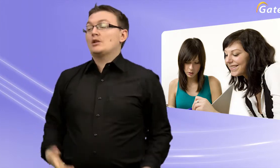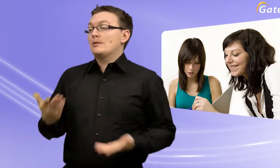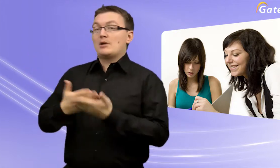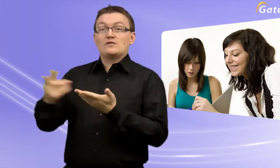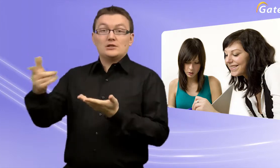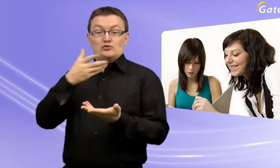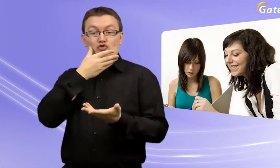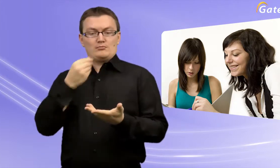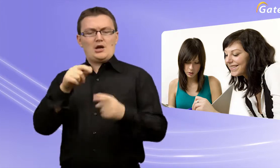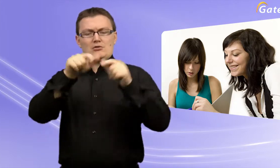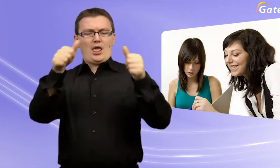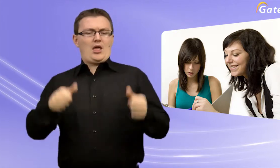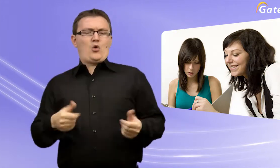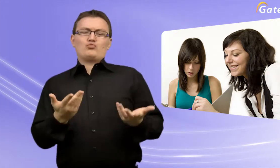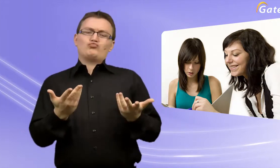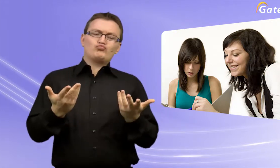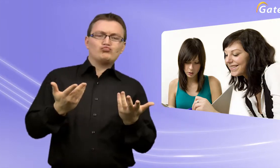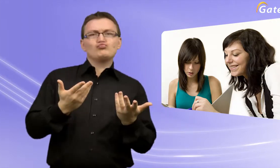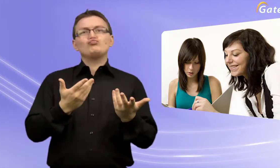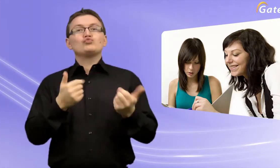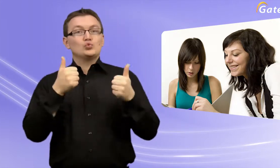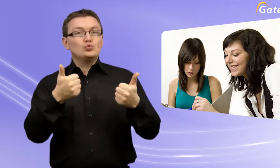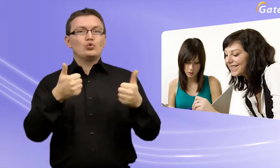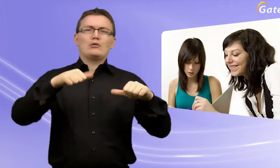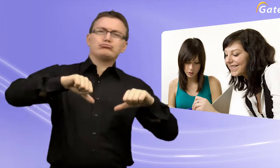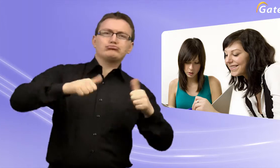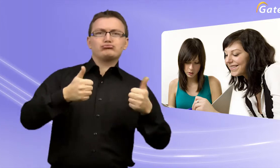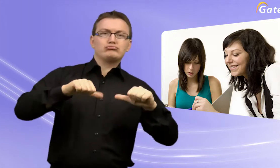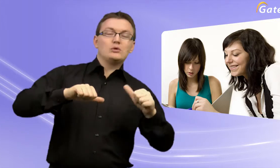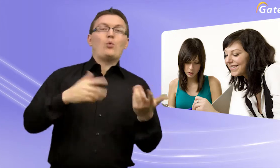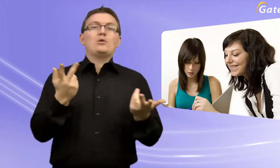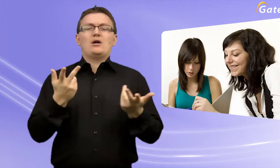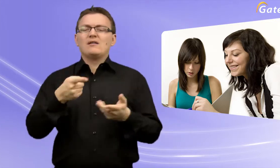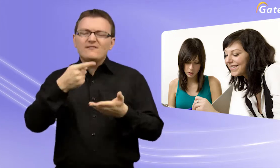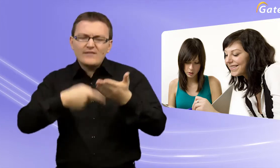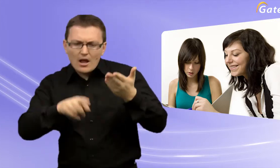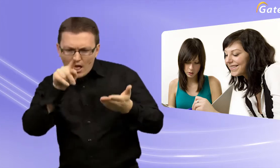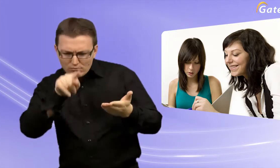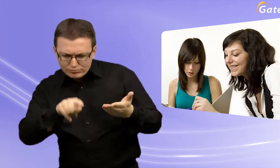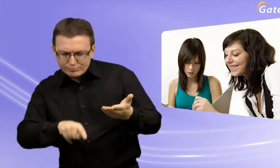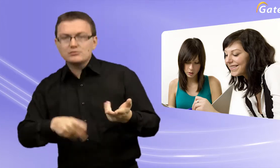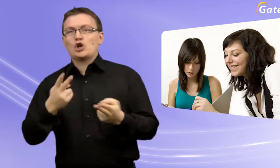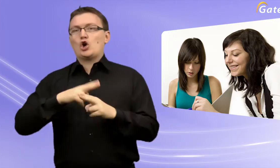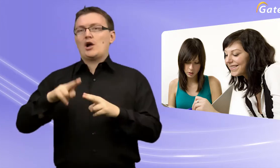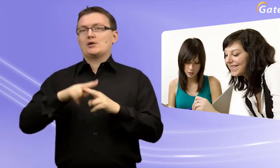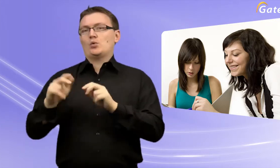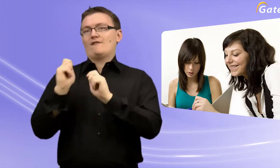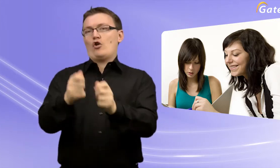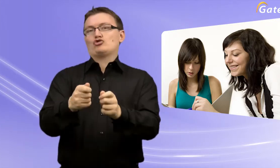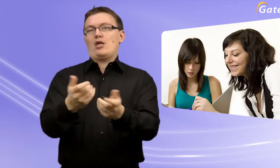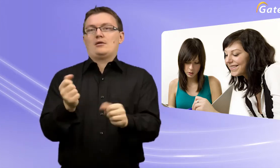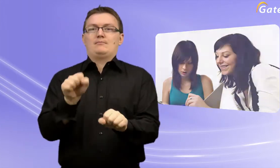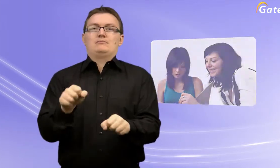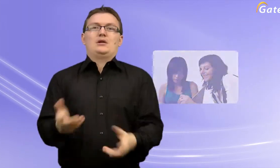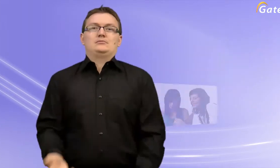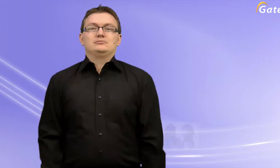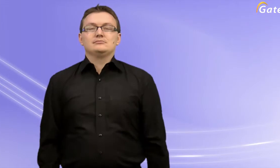Fragen Sie, ob das Layout gefällt oder ob noch Fehler zu korrigieren sind.